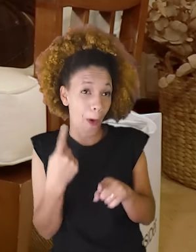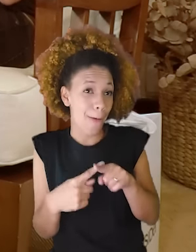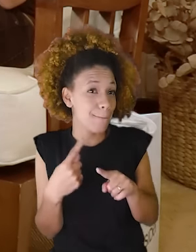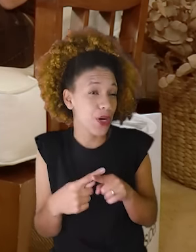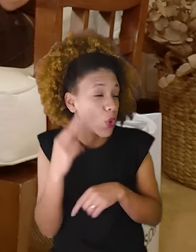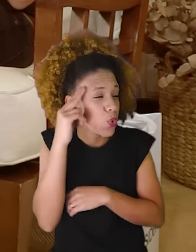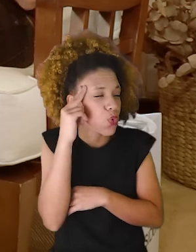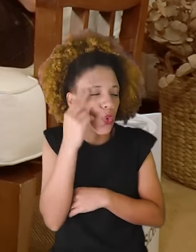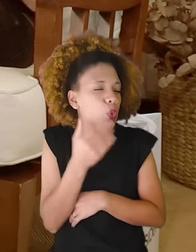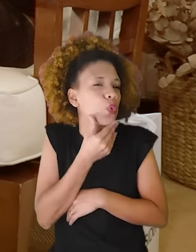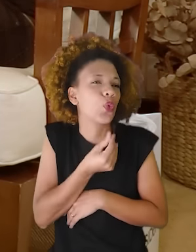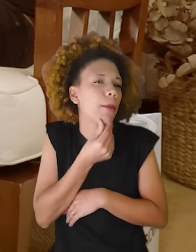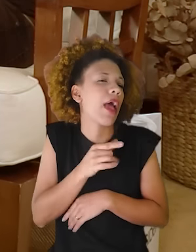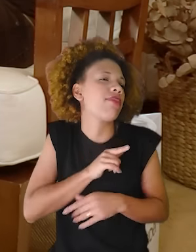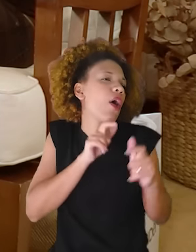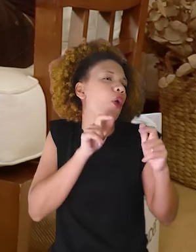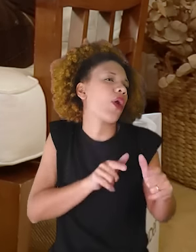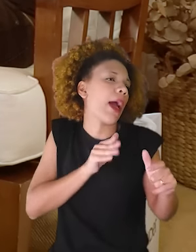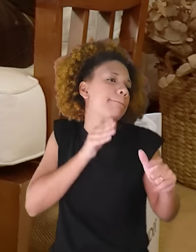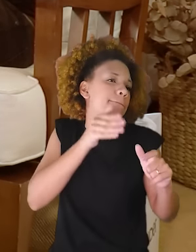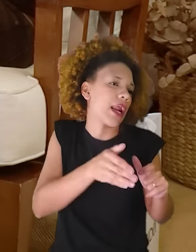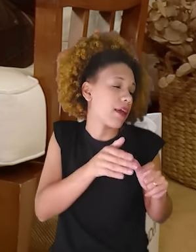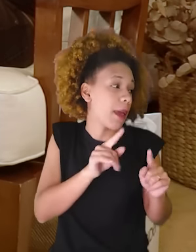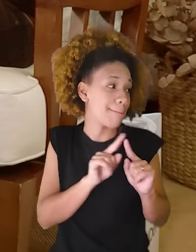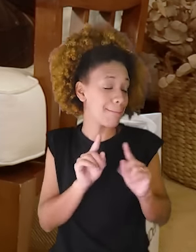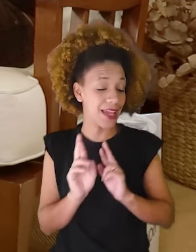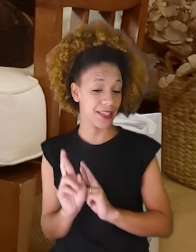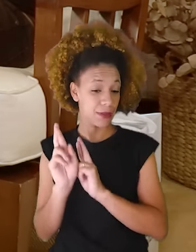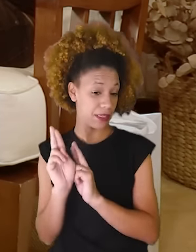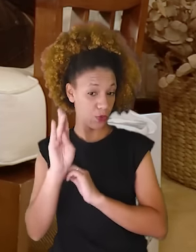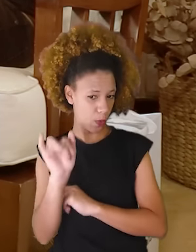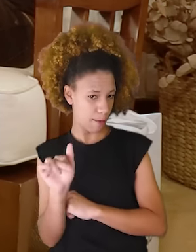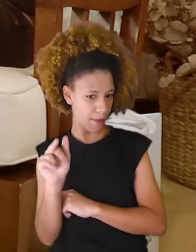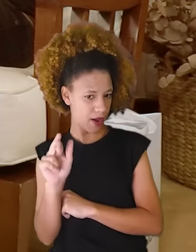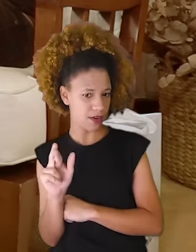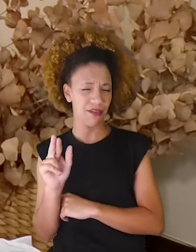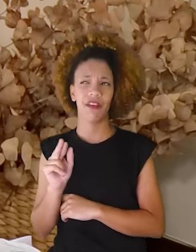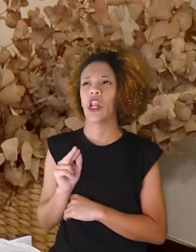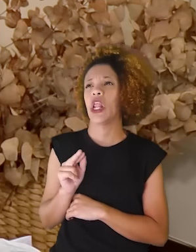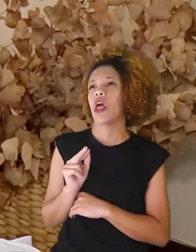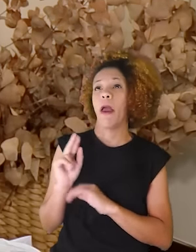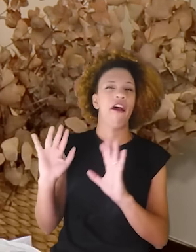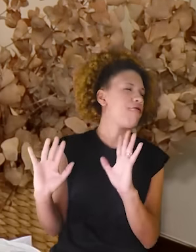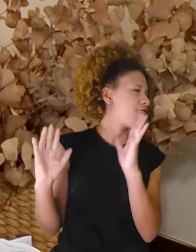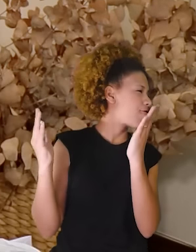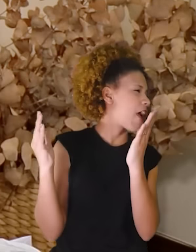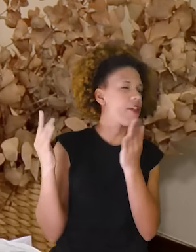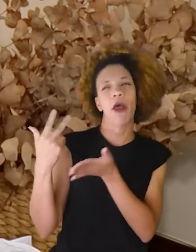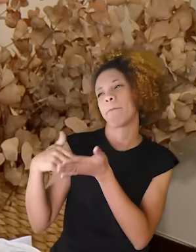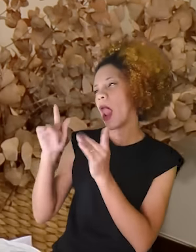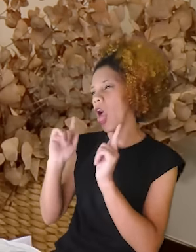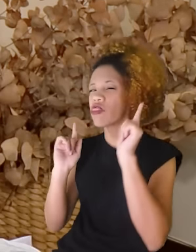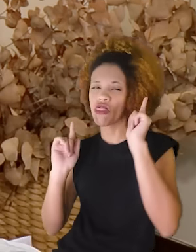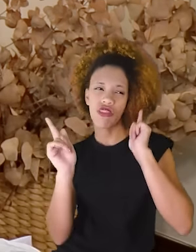o sonho do homem é teu lugar para ir é a galera só que a expectativa do bar é [ __ ] festa Balada